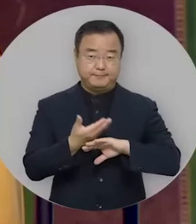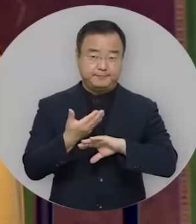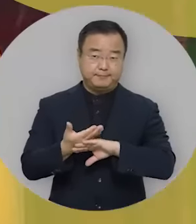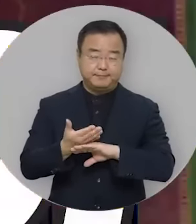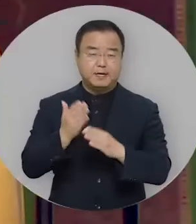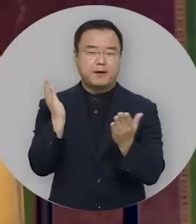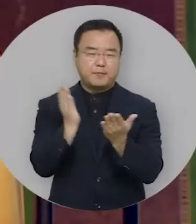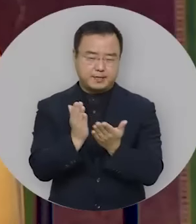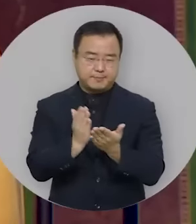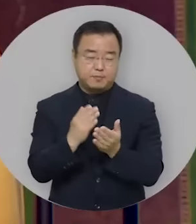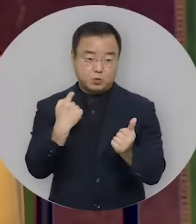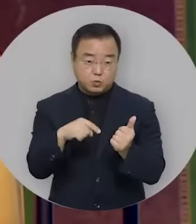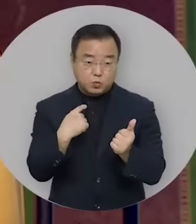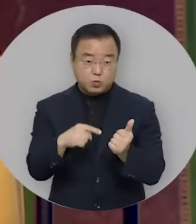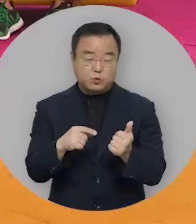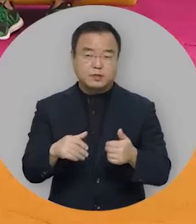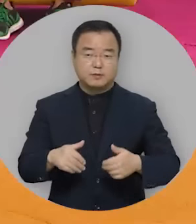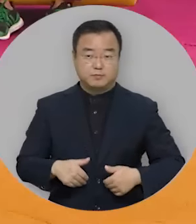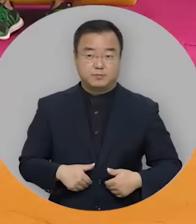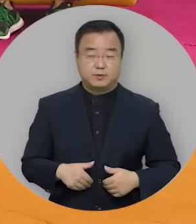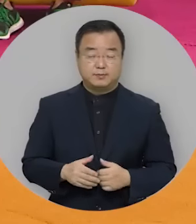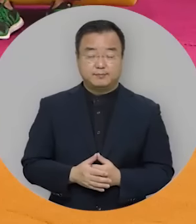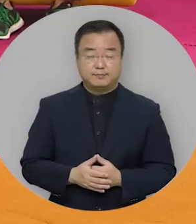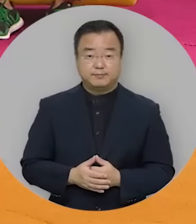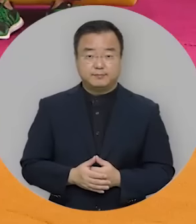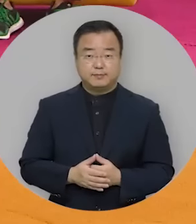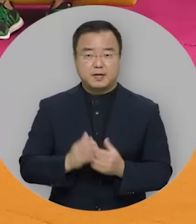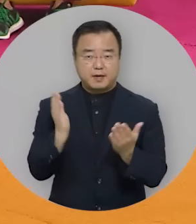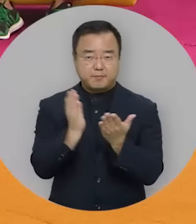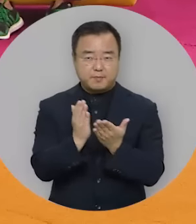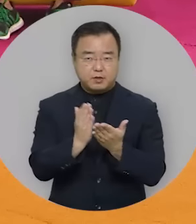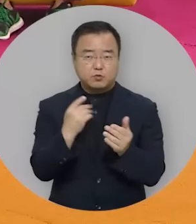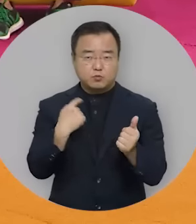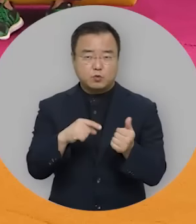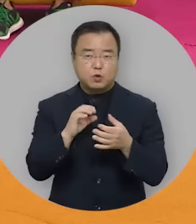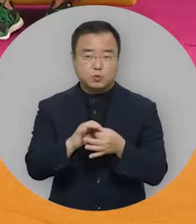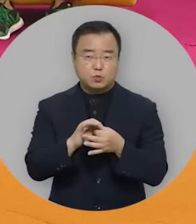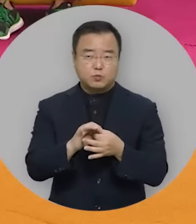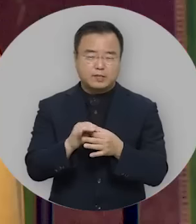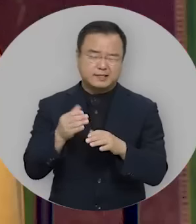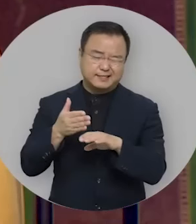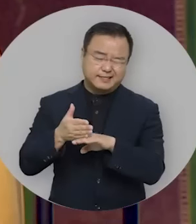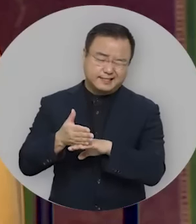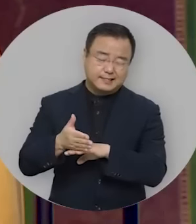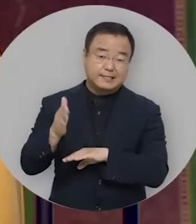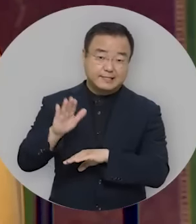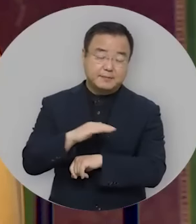그에 따른 맞춤형 교육이 필요하거든요. 어쨌든 이 맞춤형 교육을 통해서 우리 학생들이 좀 느리지만 더 잘 성장할 수 있도록